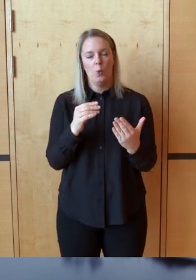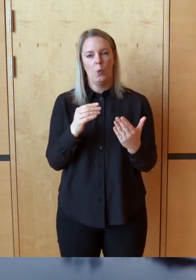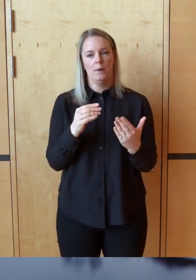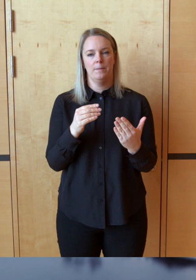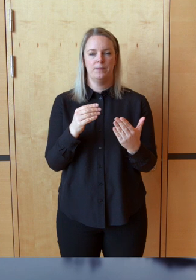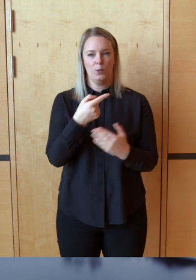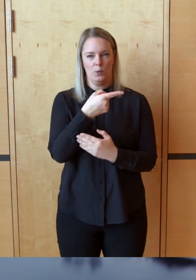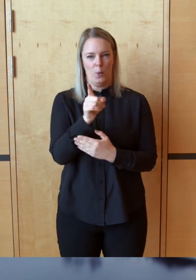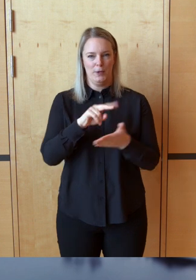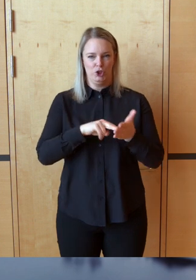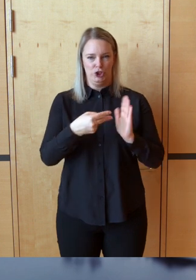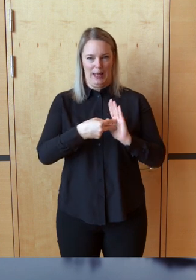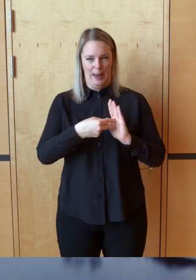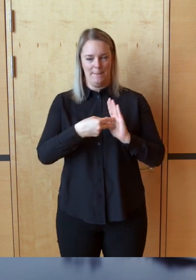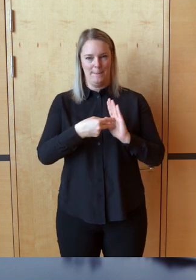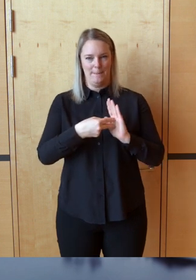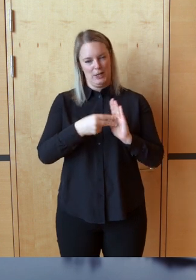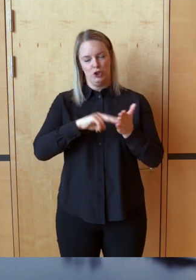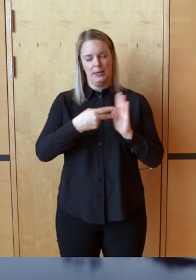Att de system man använder för att räkna på sånt här